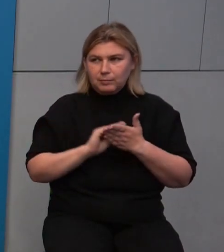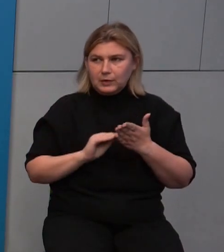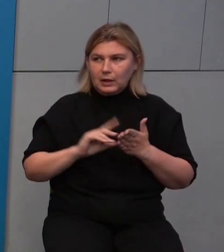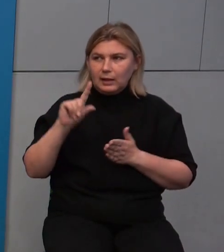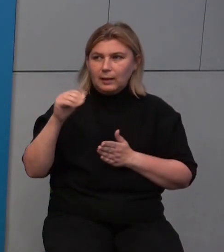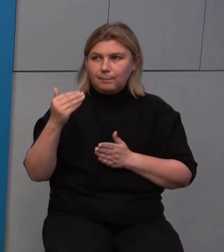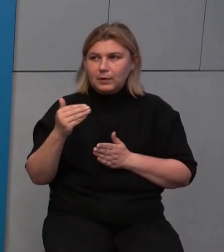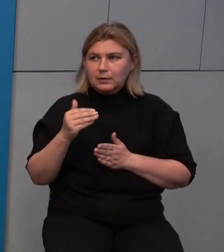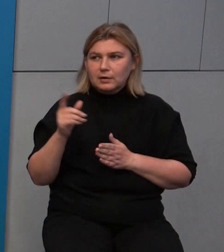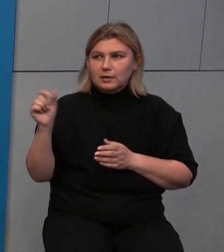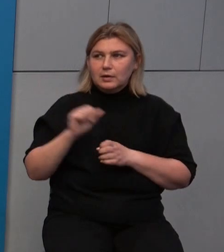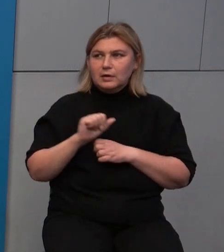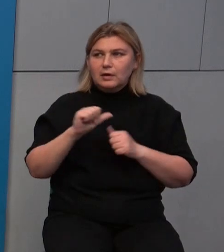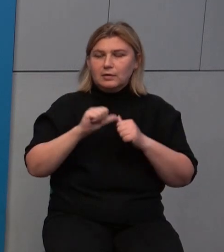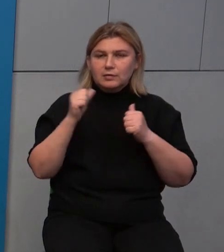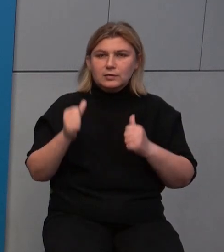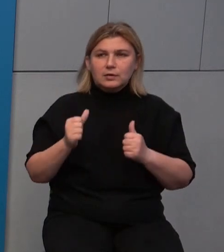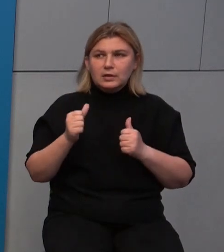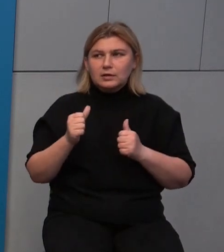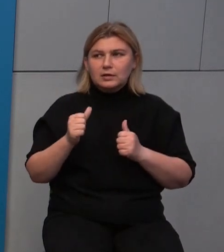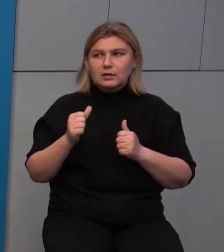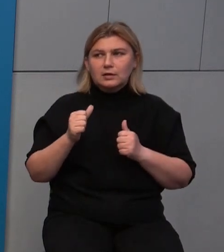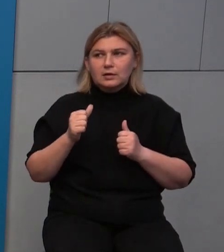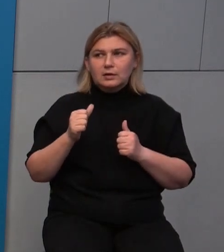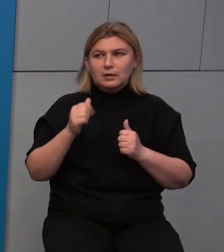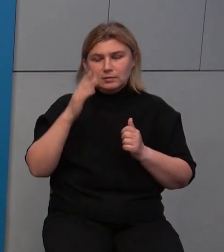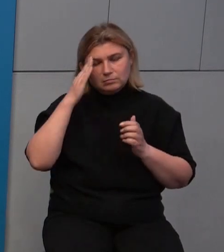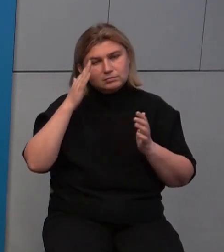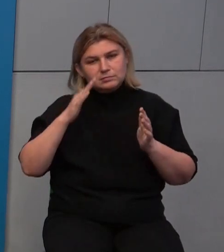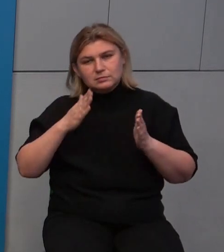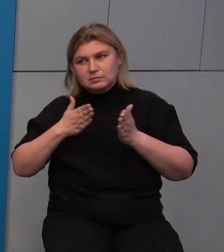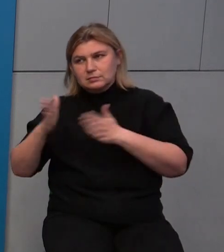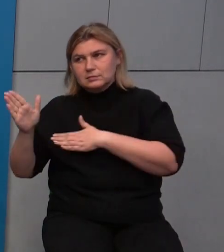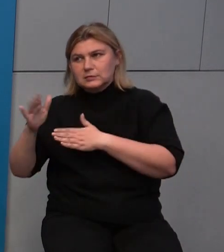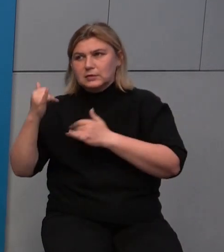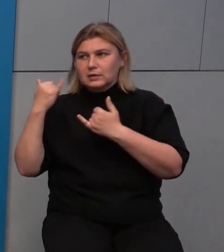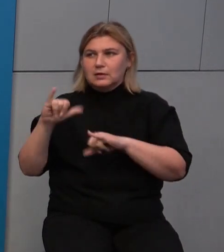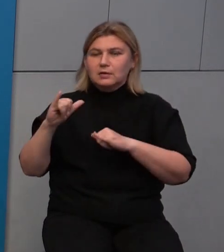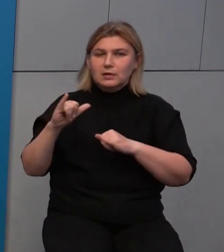czy pani jest w stanie też oderwać swoje myśli i skierować do innej literatury